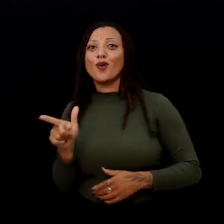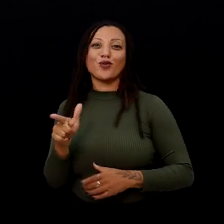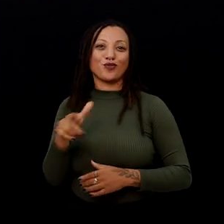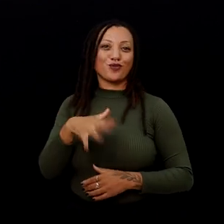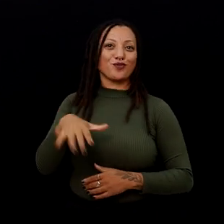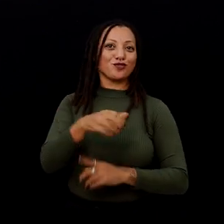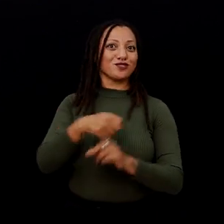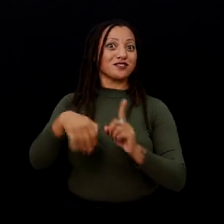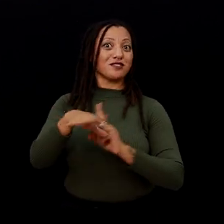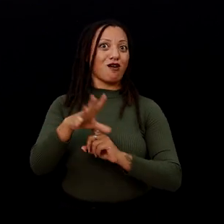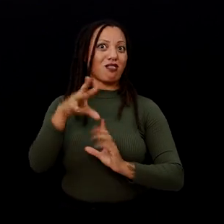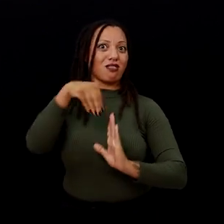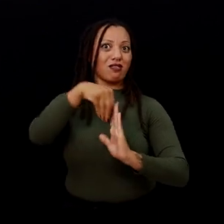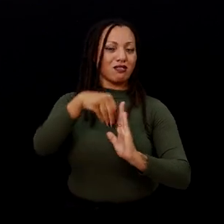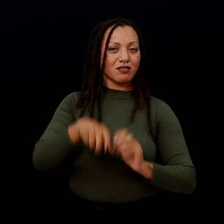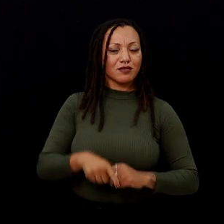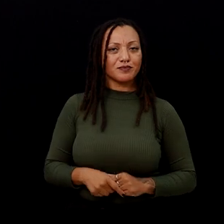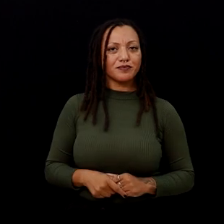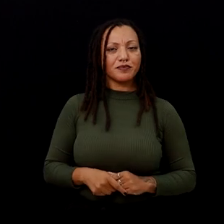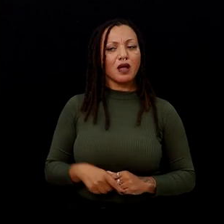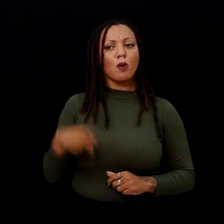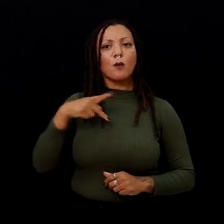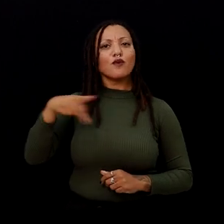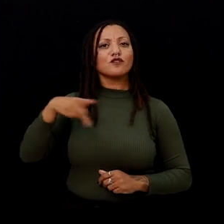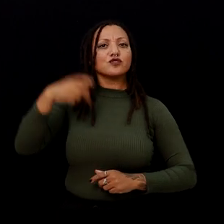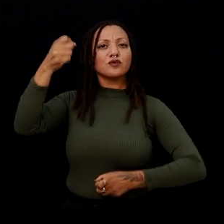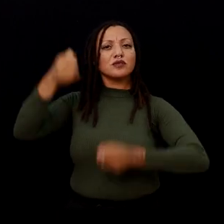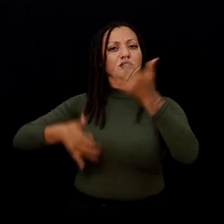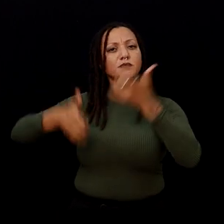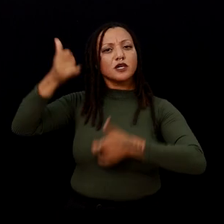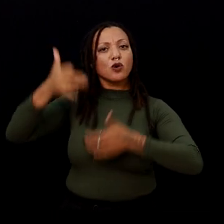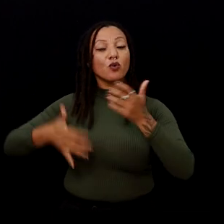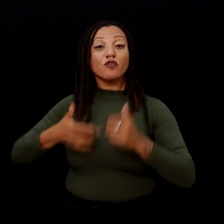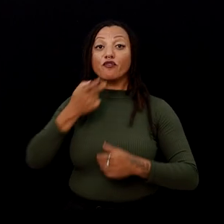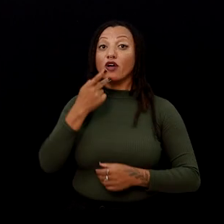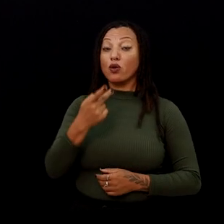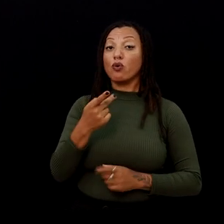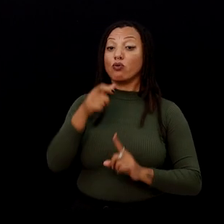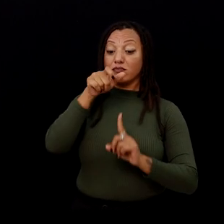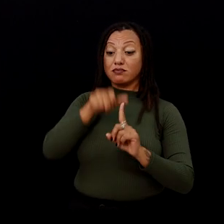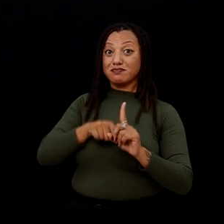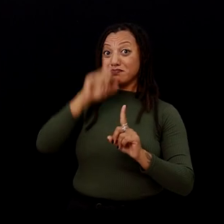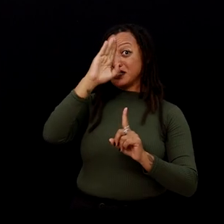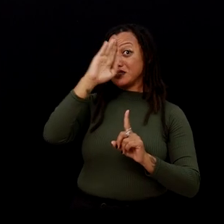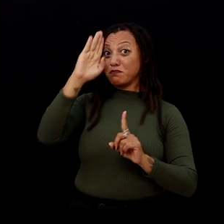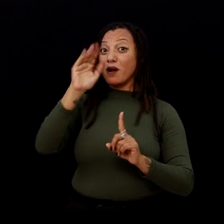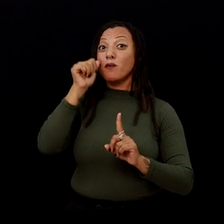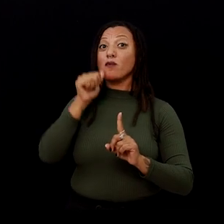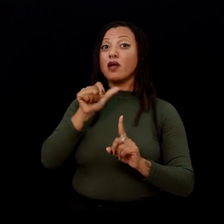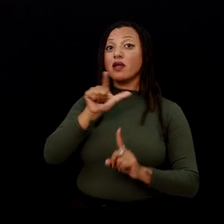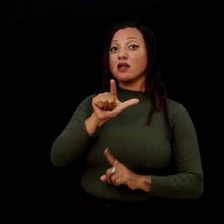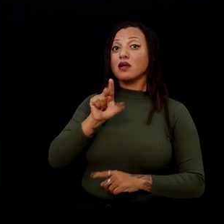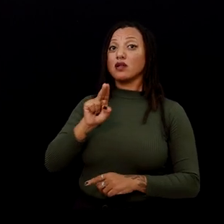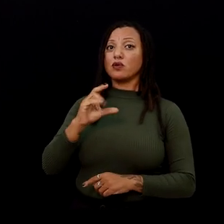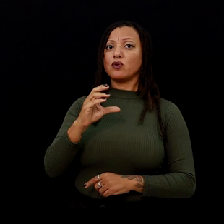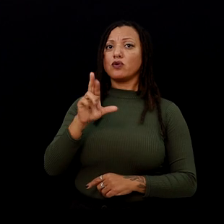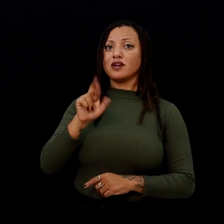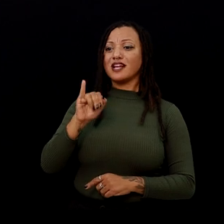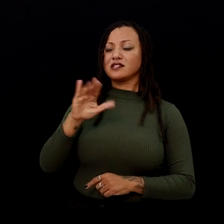Quando o professor falou que no final quem se torna a personagem principal é a Lucrécia, é como se te desse um estalo assim,